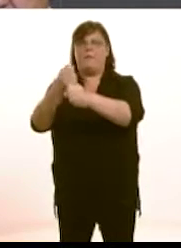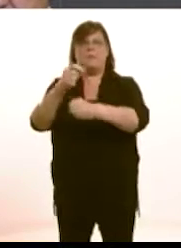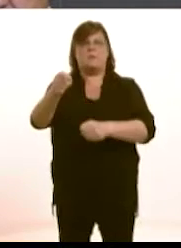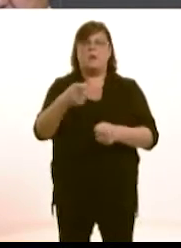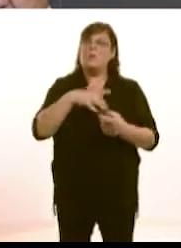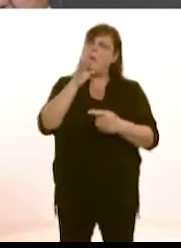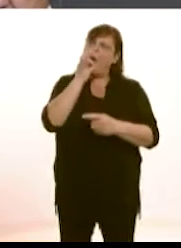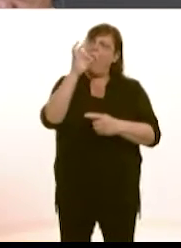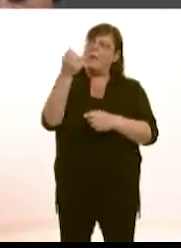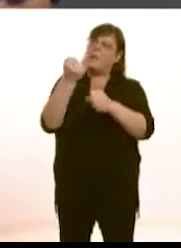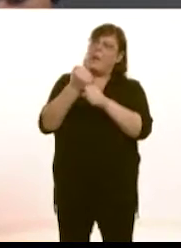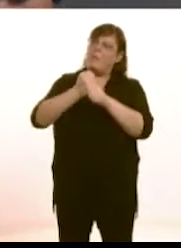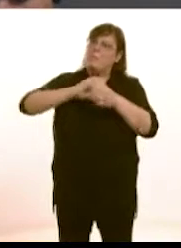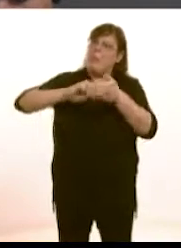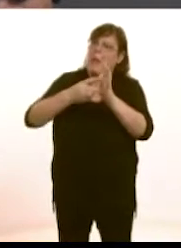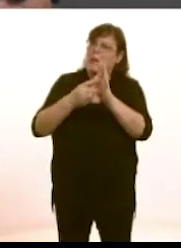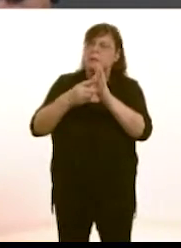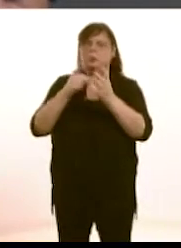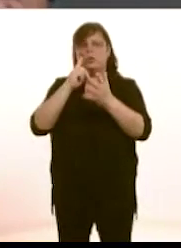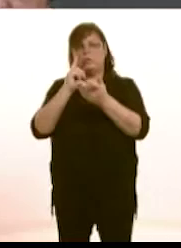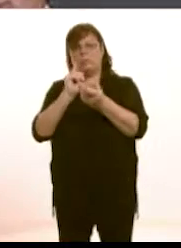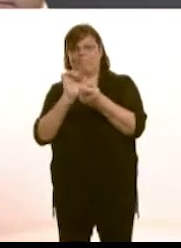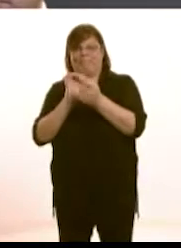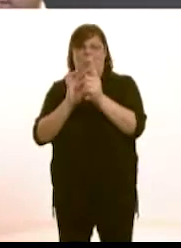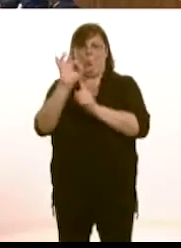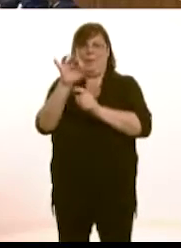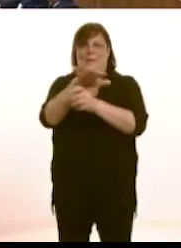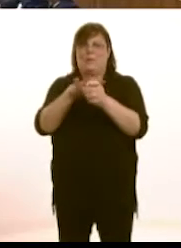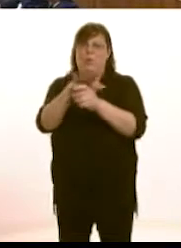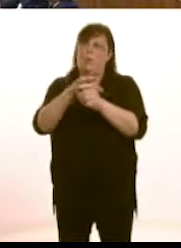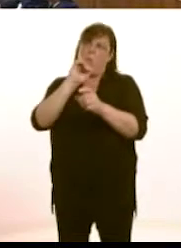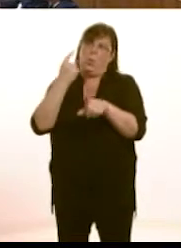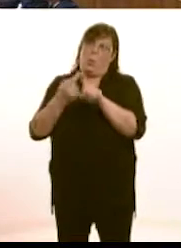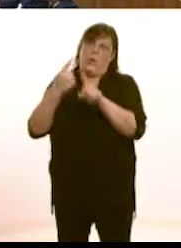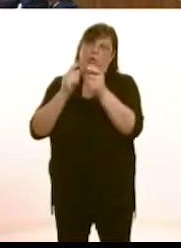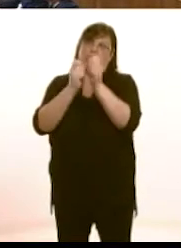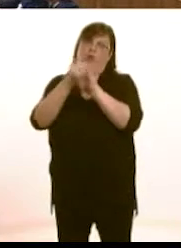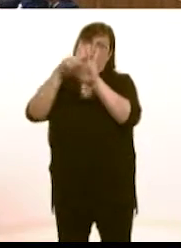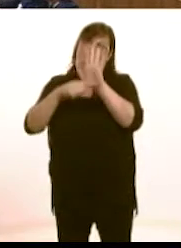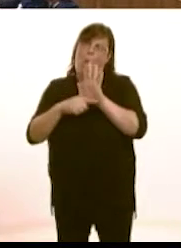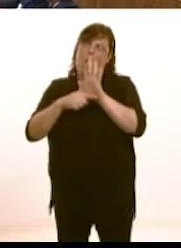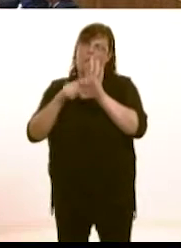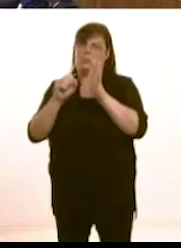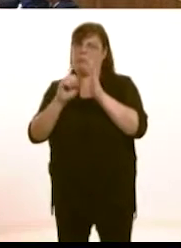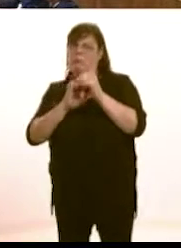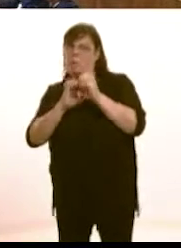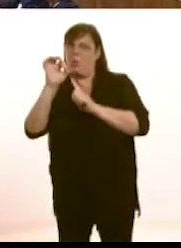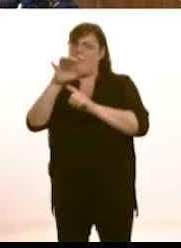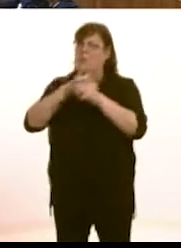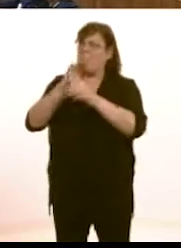Carwyn Jones: Mae hyn yn broblem. Rym ni yn ystyried ar hyn o bryd ffordd o ddatrys y broblem hyn drwy ddeddfwriaeth,